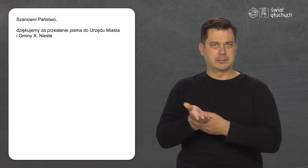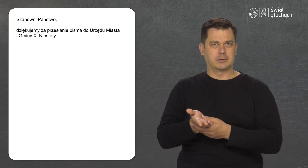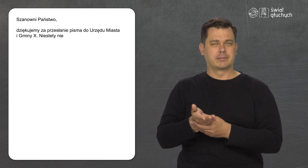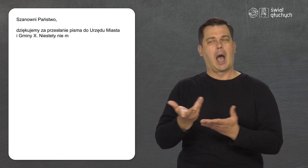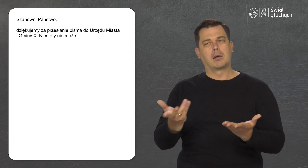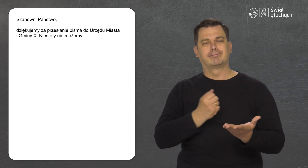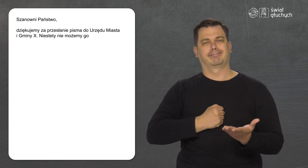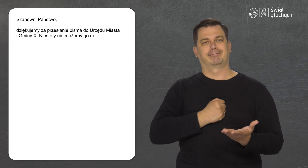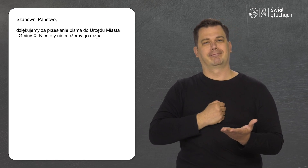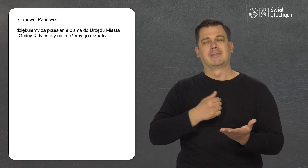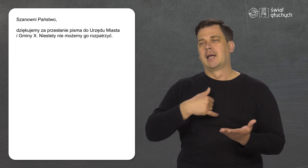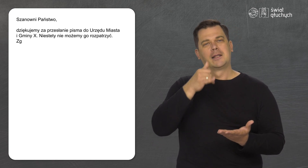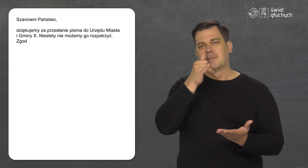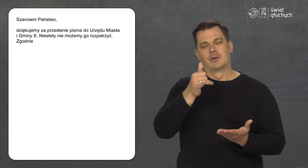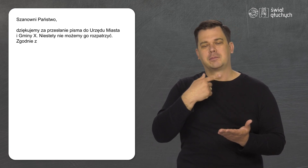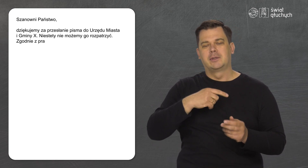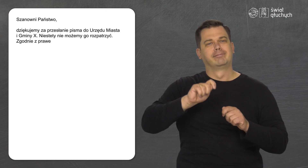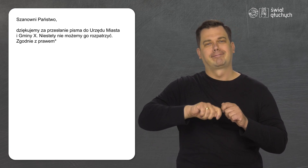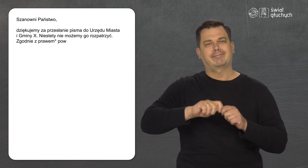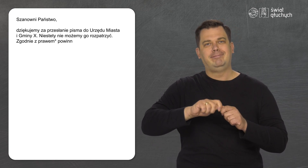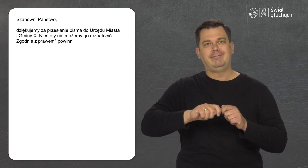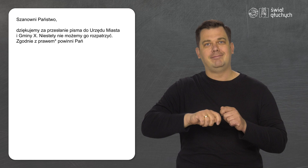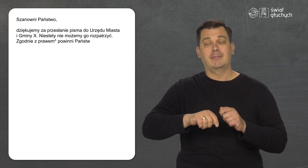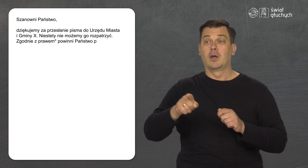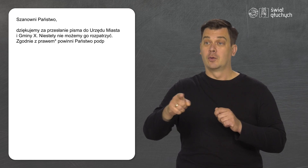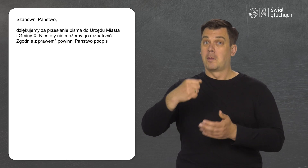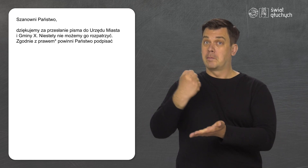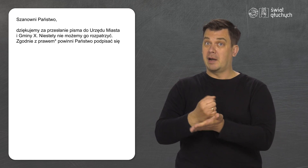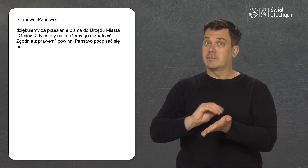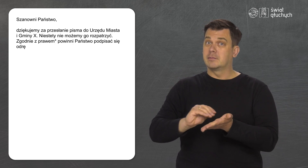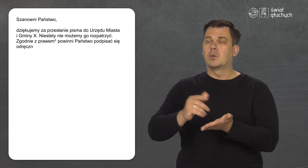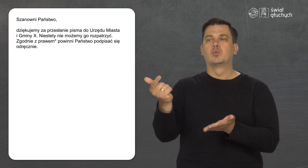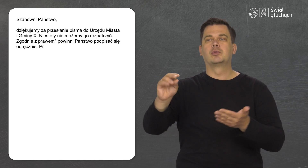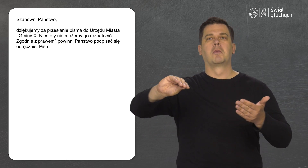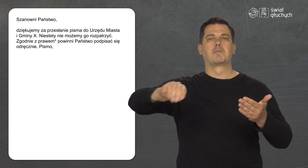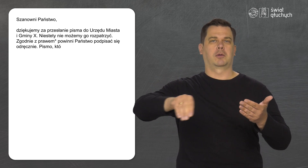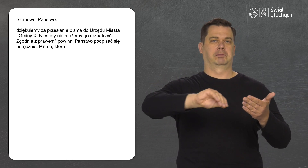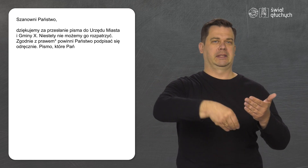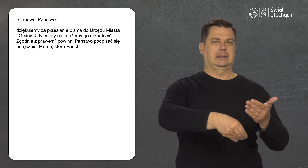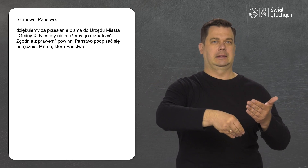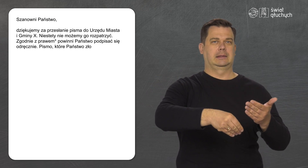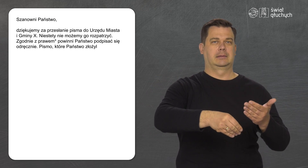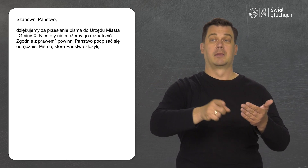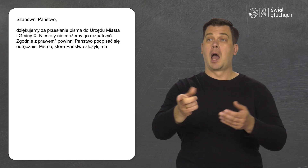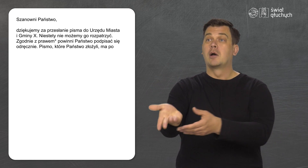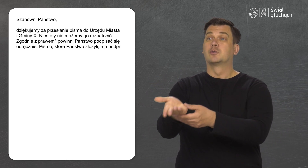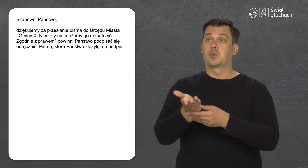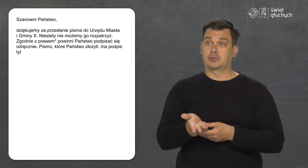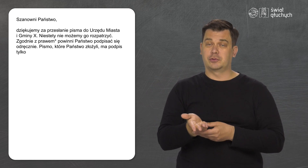Niestety nie możemy go rozpatrzyć. Zgodnie z prawem* powinni Państwo podpisać się odręcznie. Pismo, które Państwo złożyli,